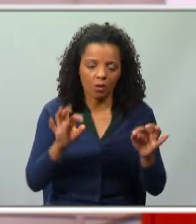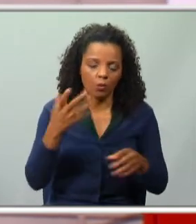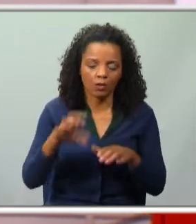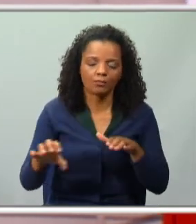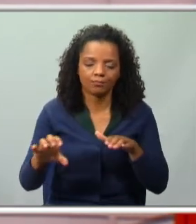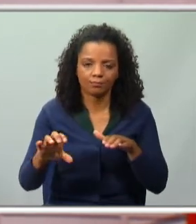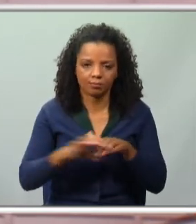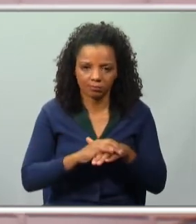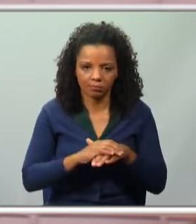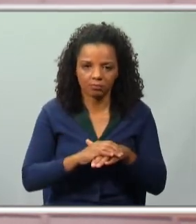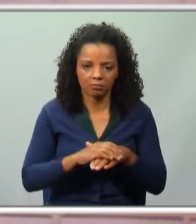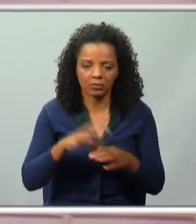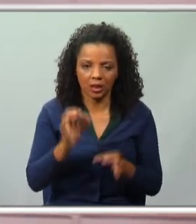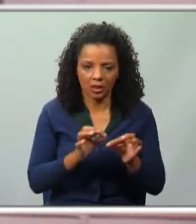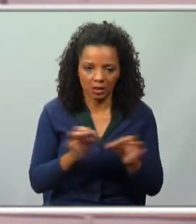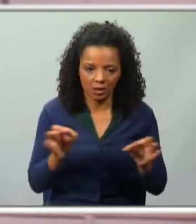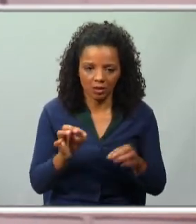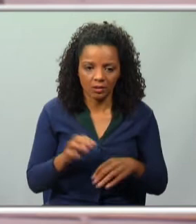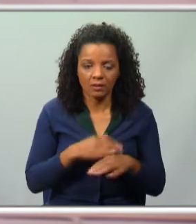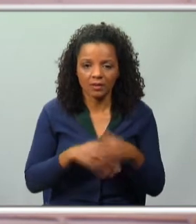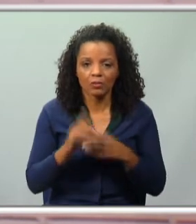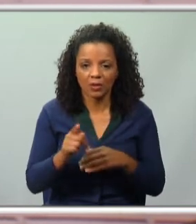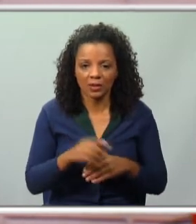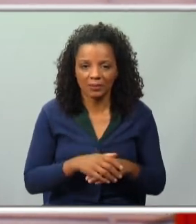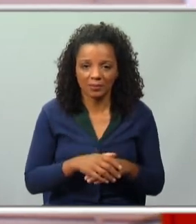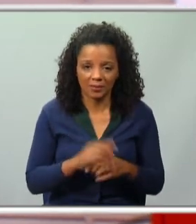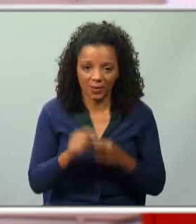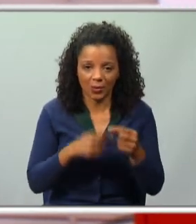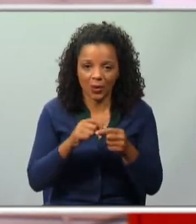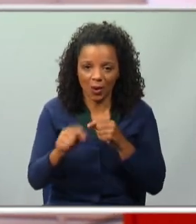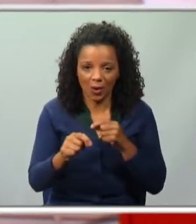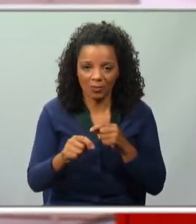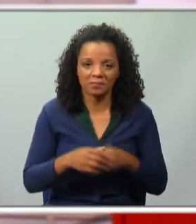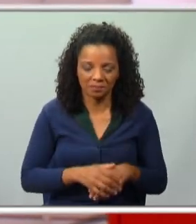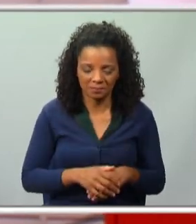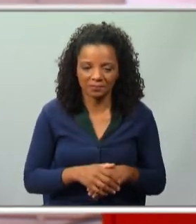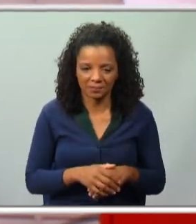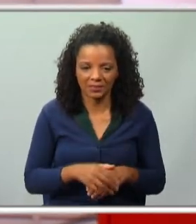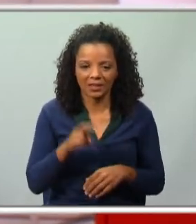calção sim e normalmente fazemos do que muito bem fazemos um nó Fazemos o nós 短褲是的，我們通常會做什麼很好，我們打了個結，我們做了我們